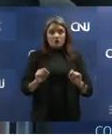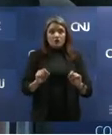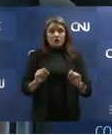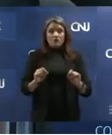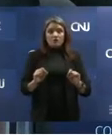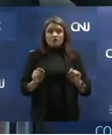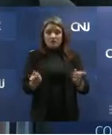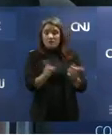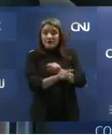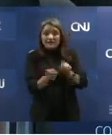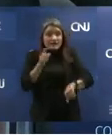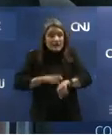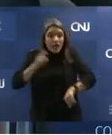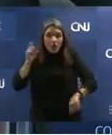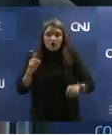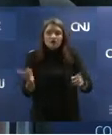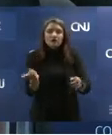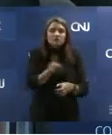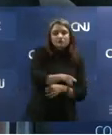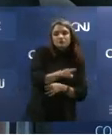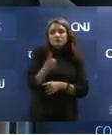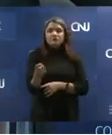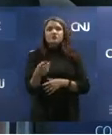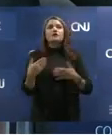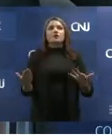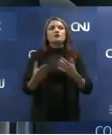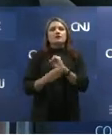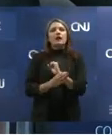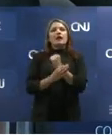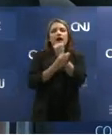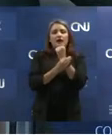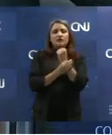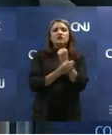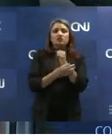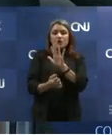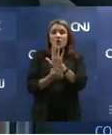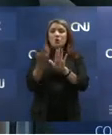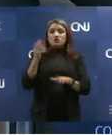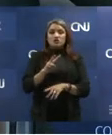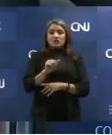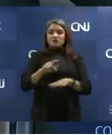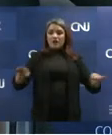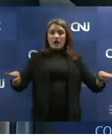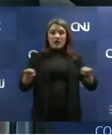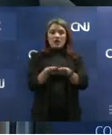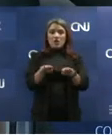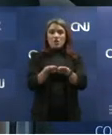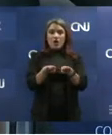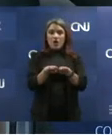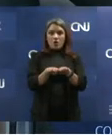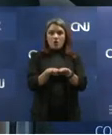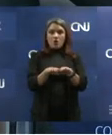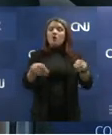Isso quer dizer que garantia do equilíbrio na destinação das vagas. E também ela garante, garantindo essa superioridade,